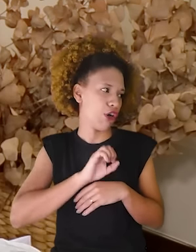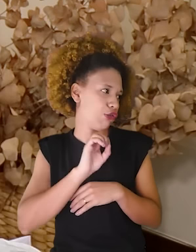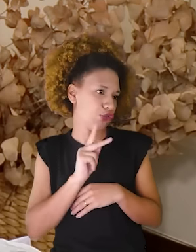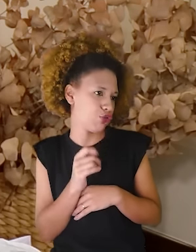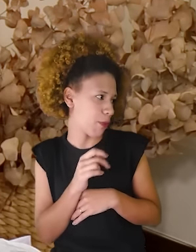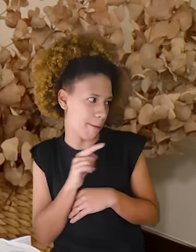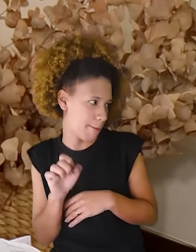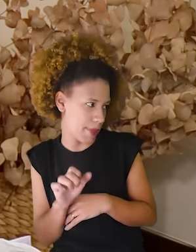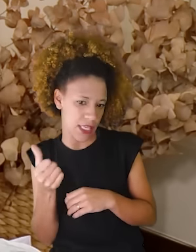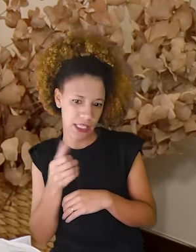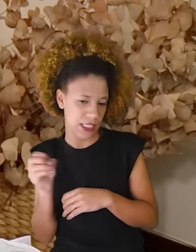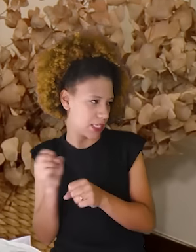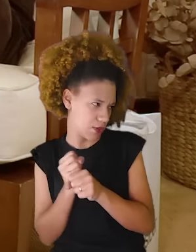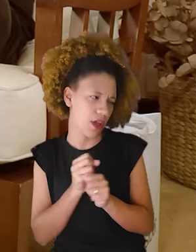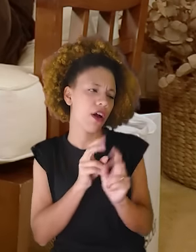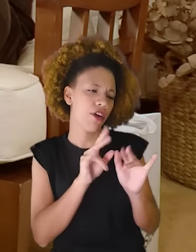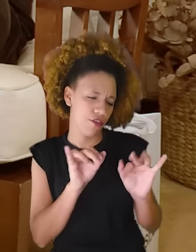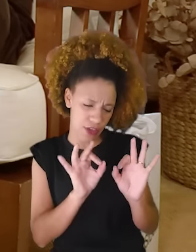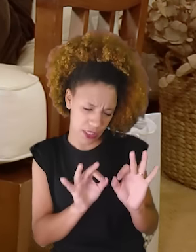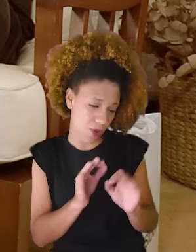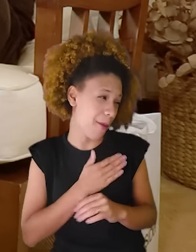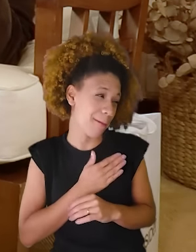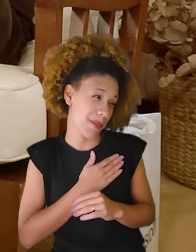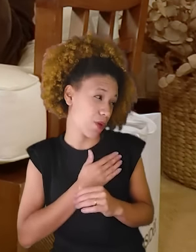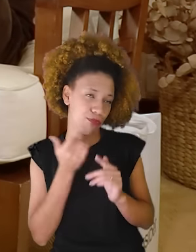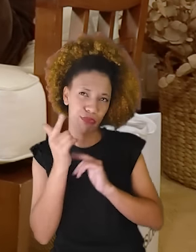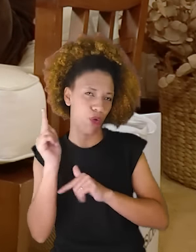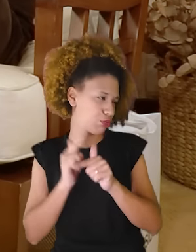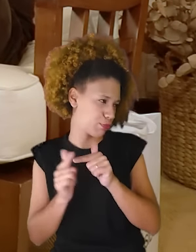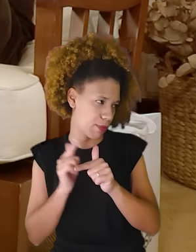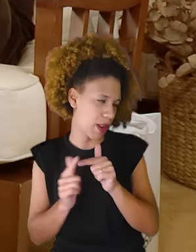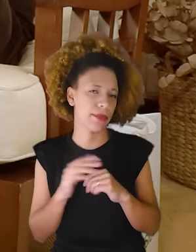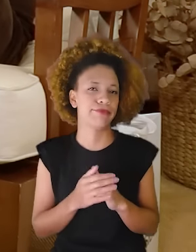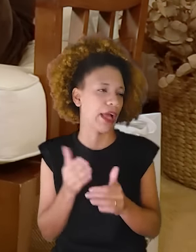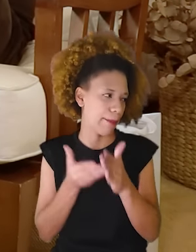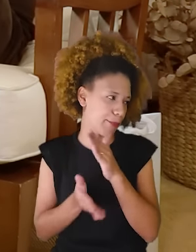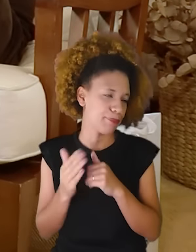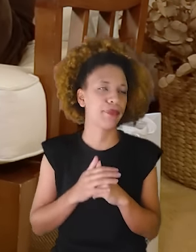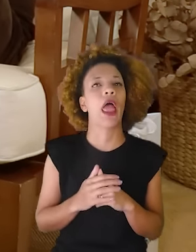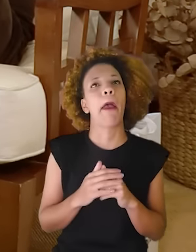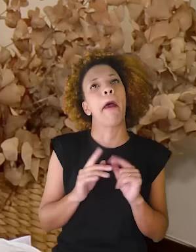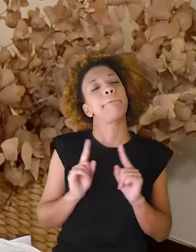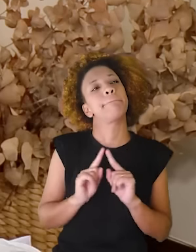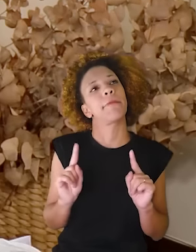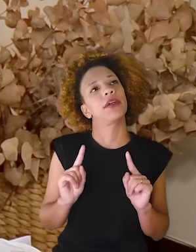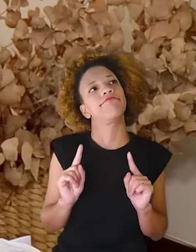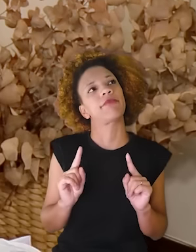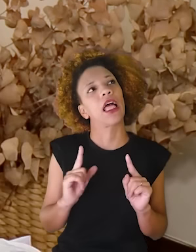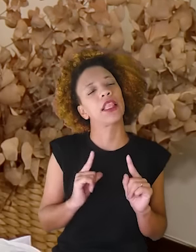600 anos não vai dar certo vai dar o meu não deu por outros motivos mas o que acontece eh tem uma